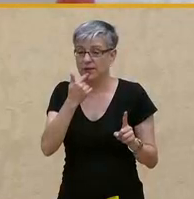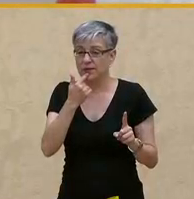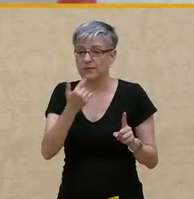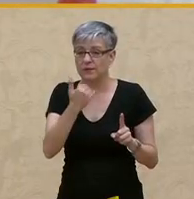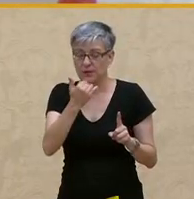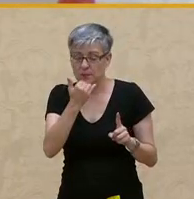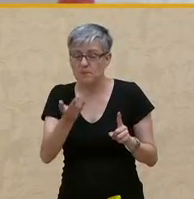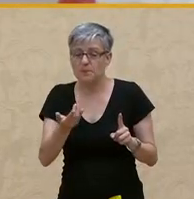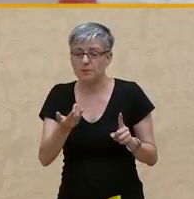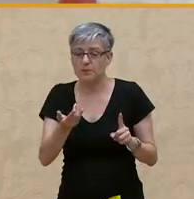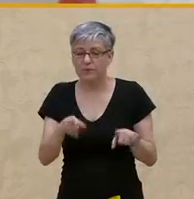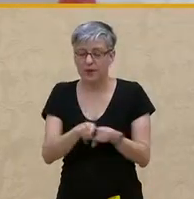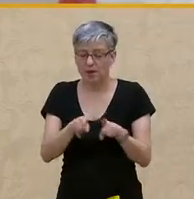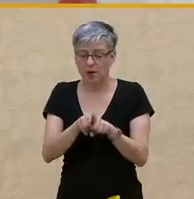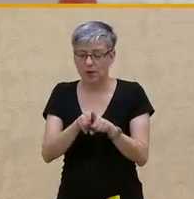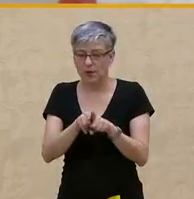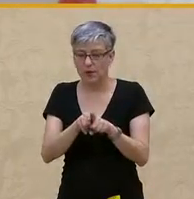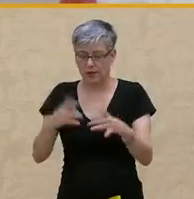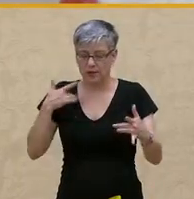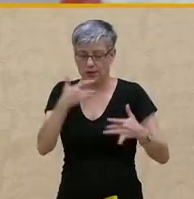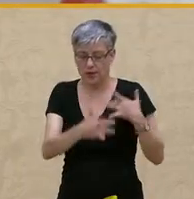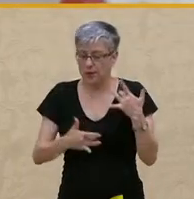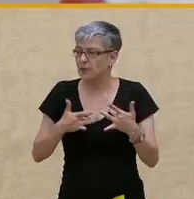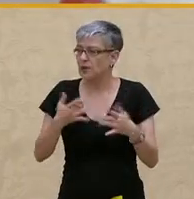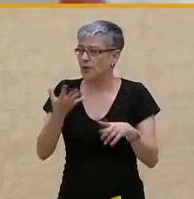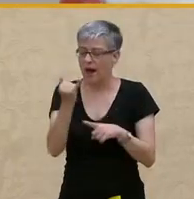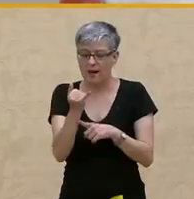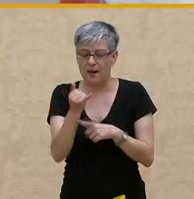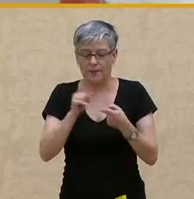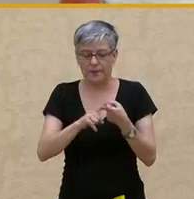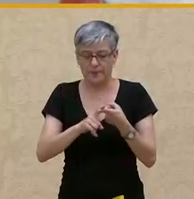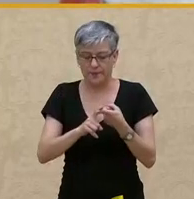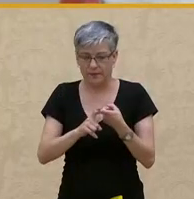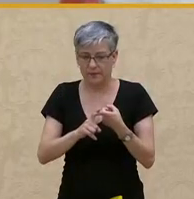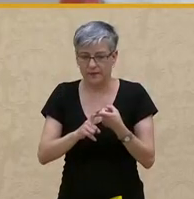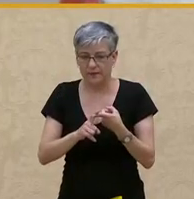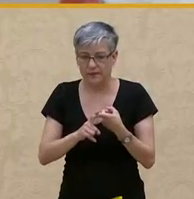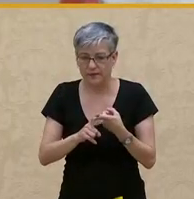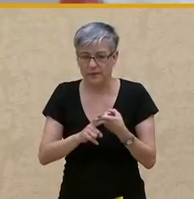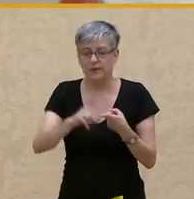más comunes de los que se identifican los niños, que son la C D macular,